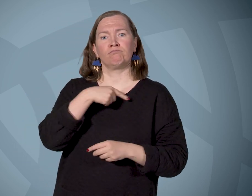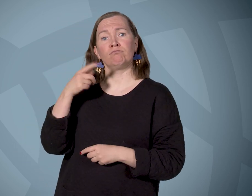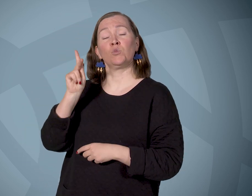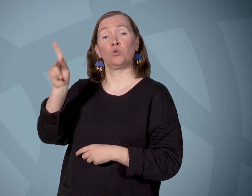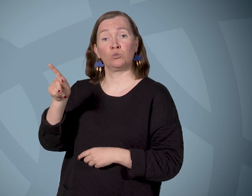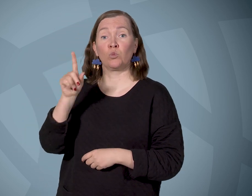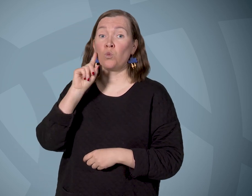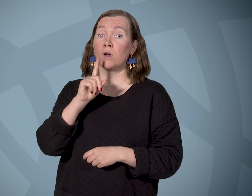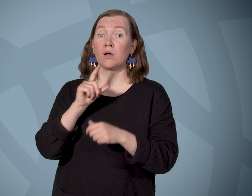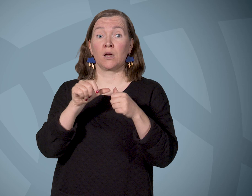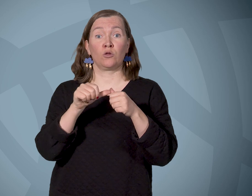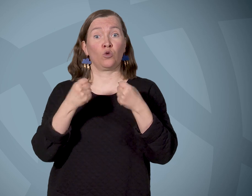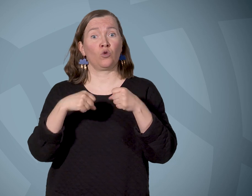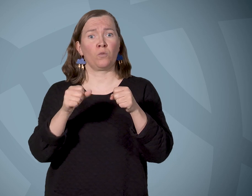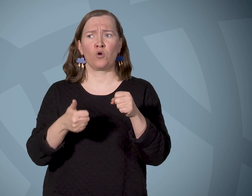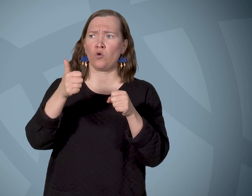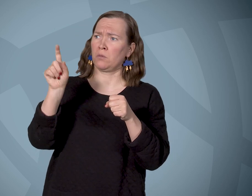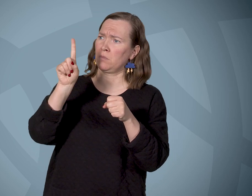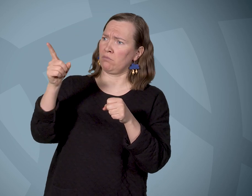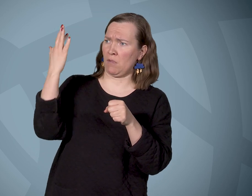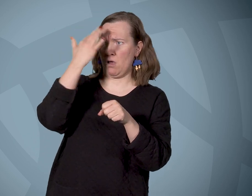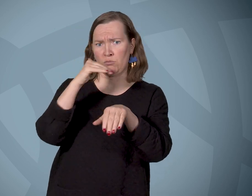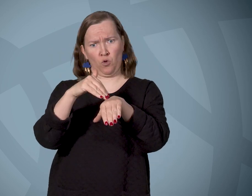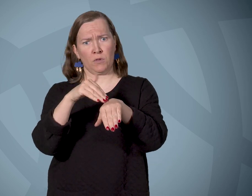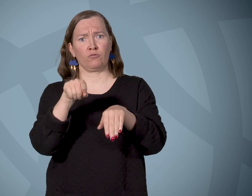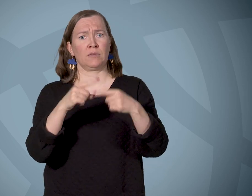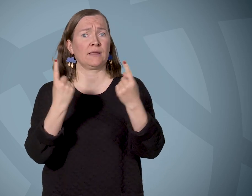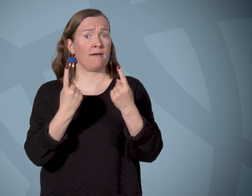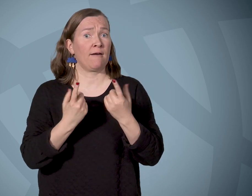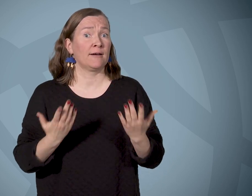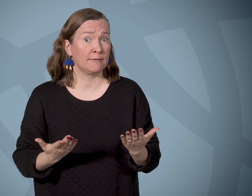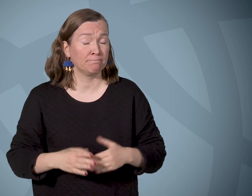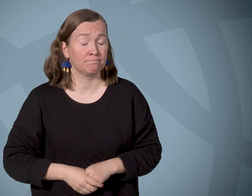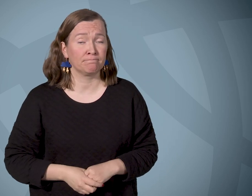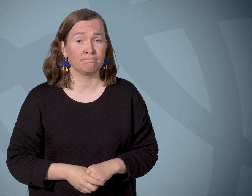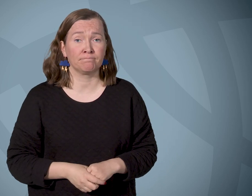kysymme myös Kuurojen Liiton toiminnanjohtajalta kommenttia tilanteeseen.